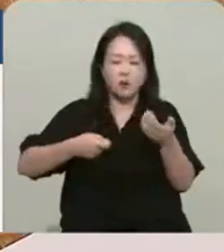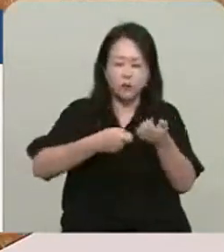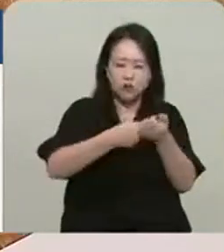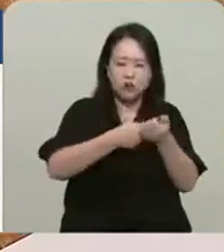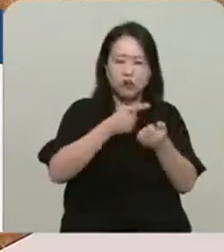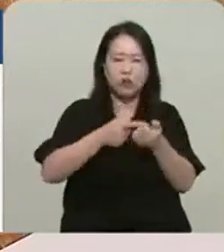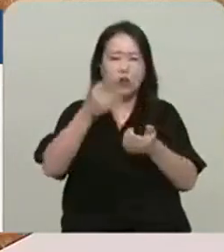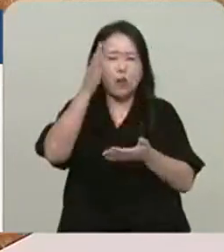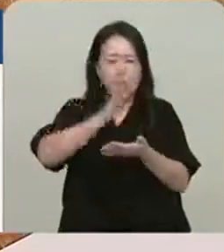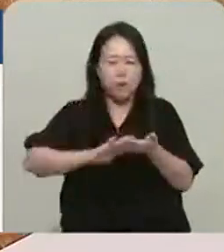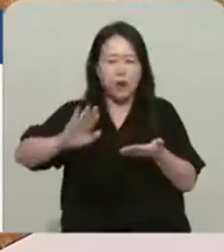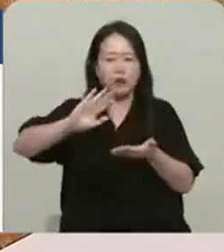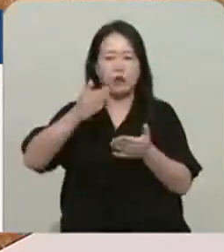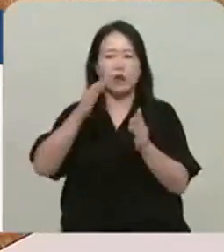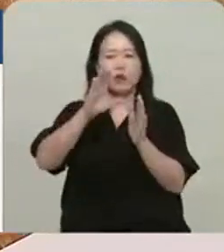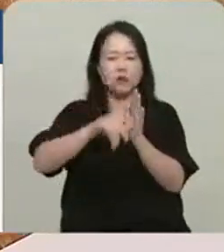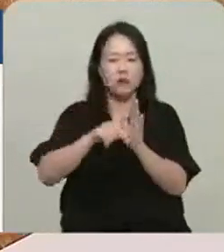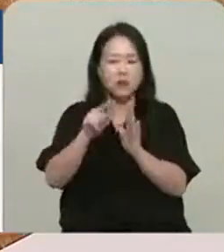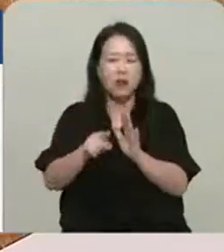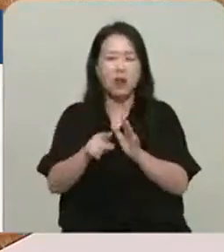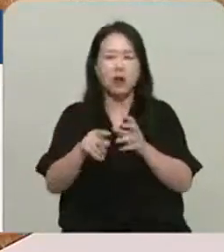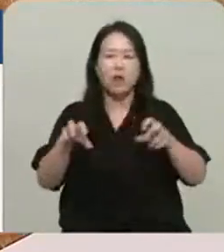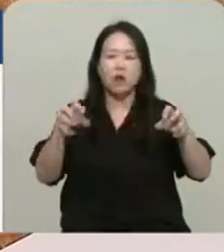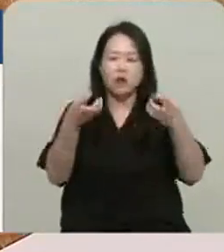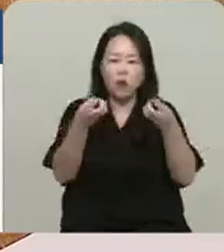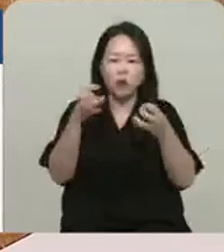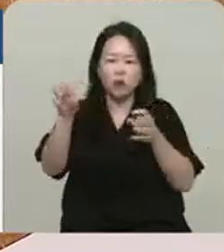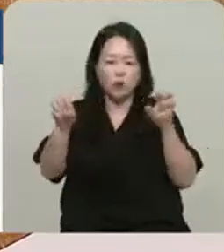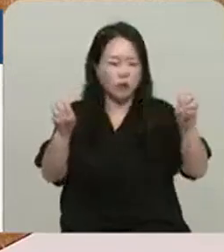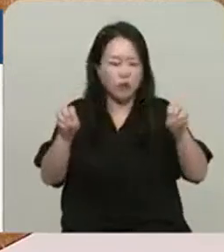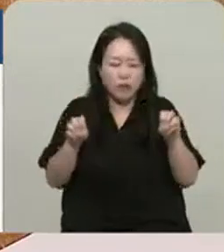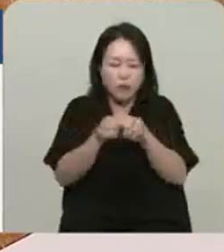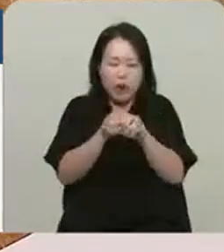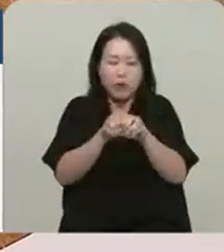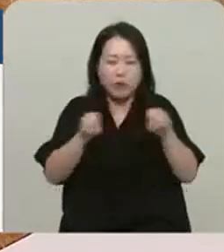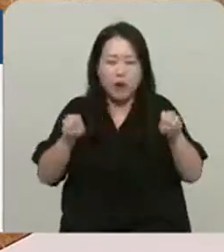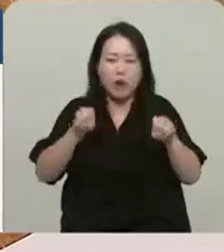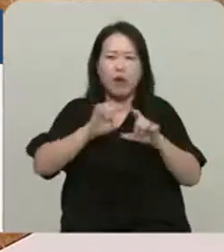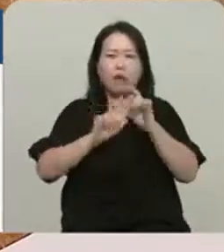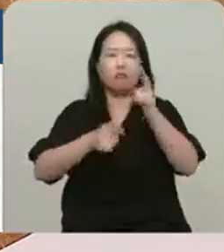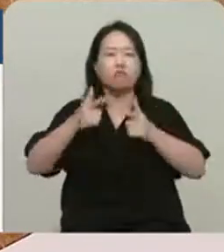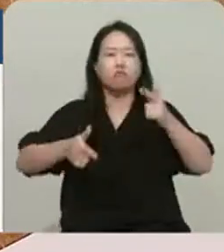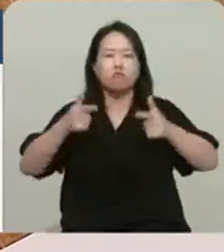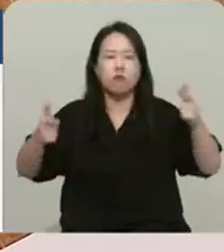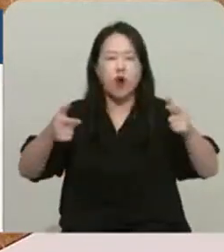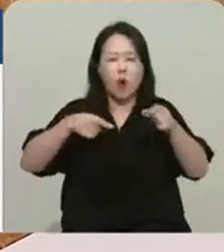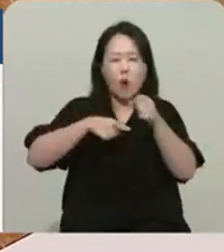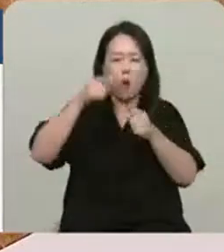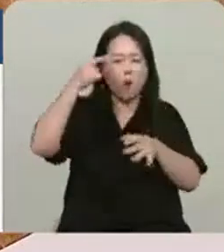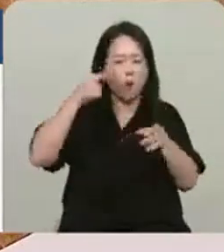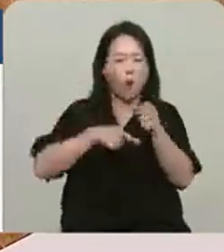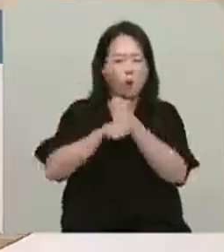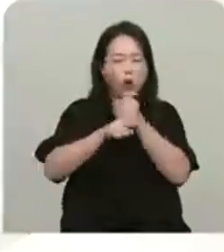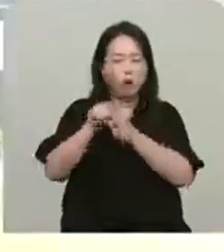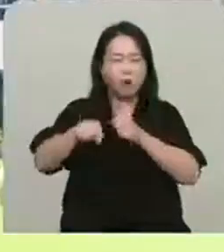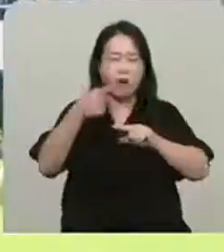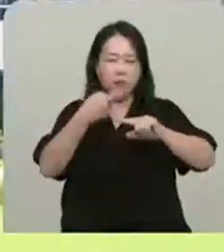에서 소재의 결합과 분리 이온의 이동을 실시간으로 고도 분석할 수